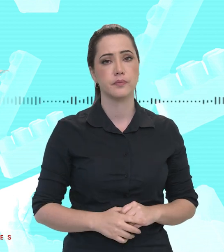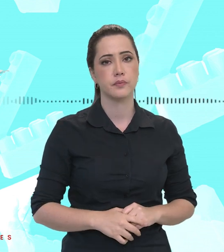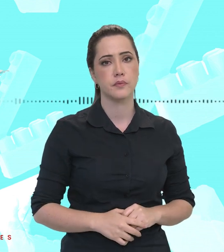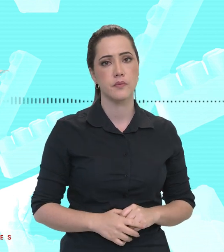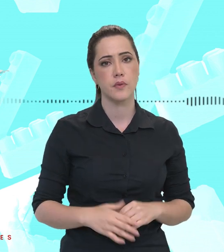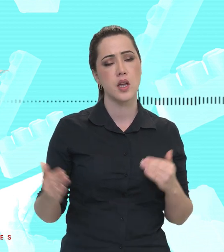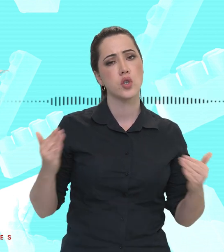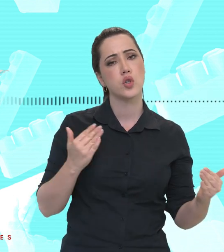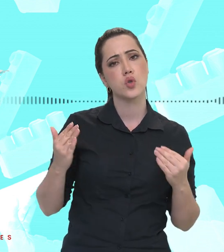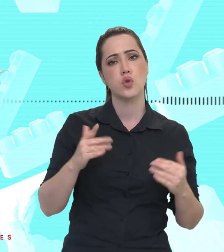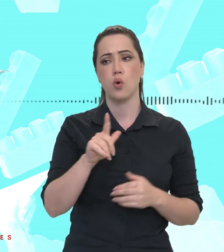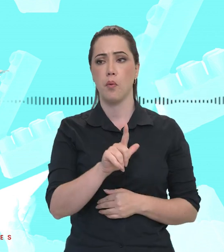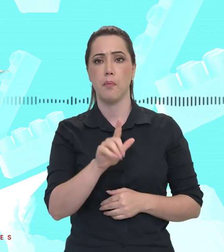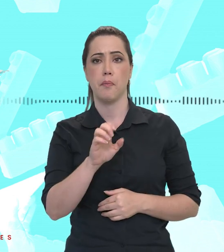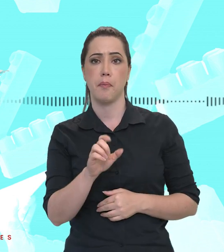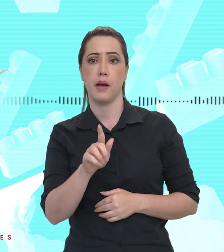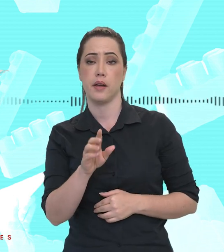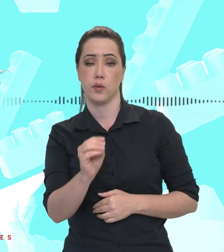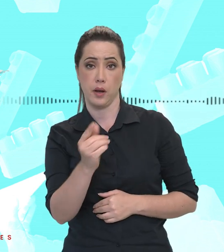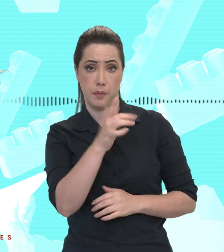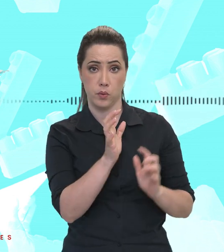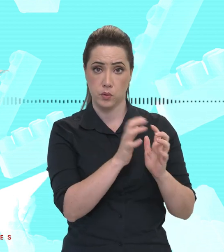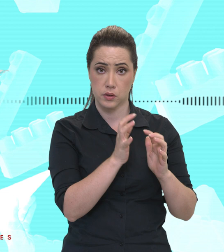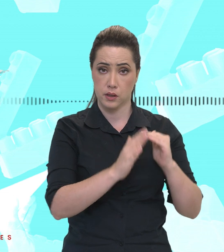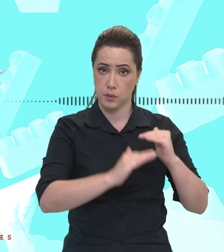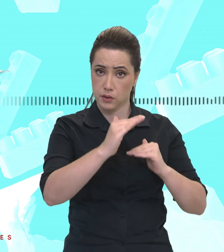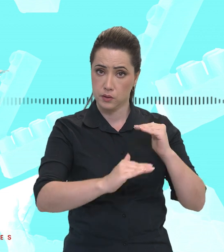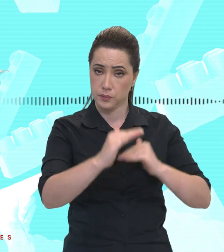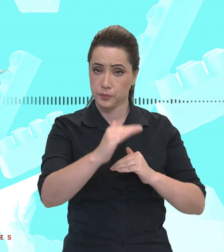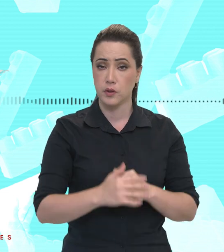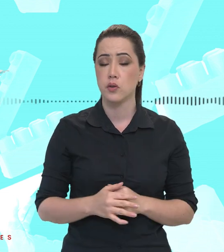[Patrícia] E a gente leva a analogia do lego para outro cérebro atípico, o do Fábio